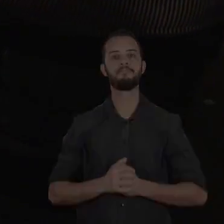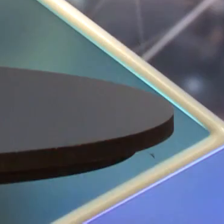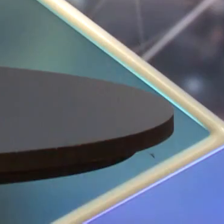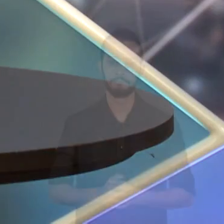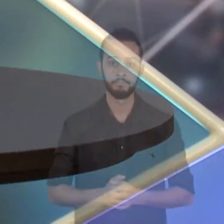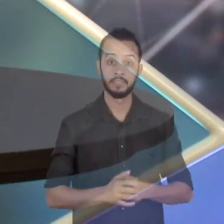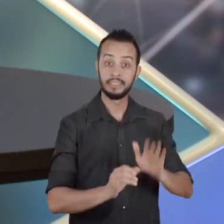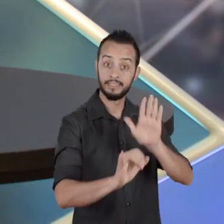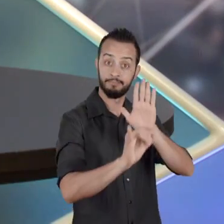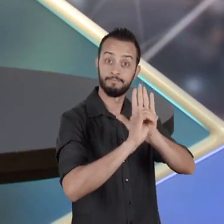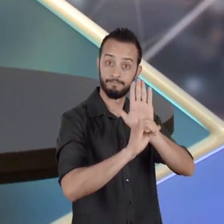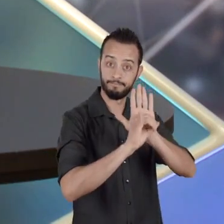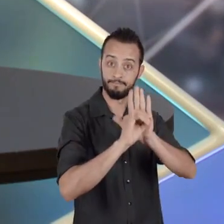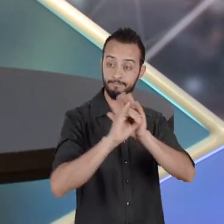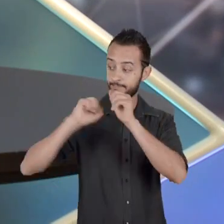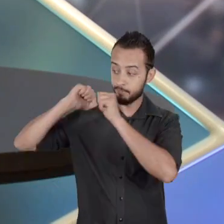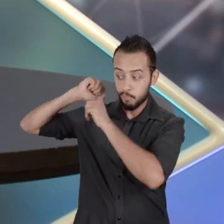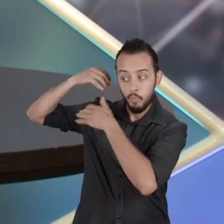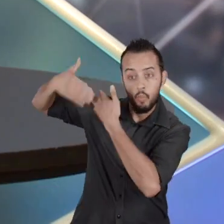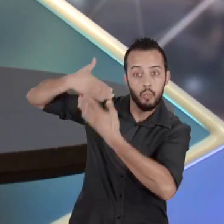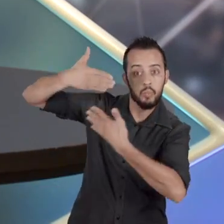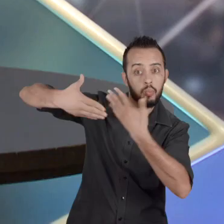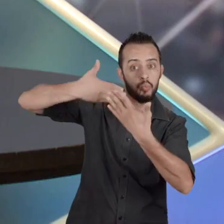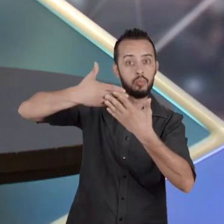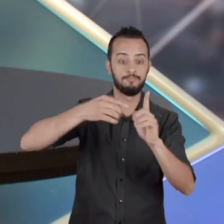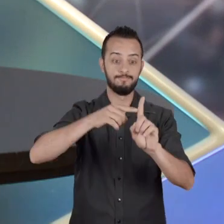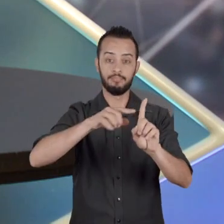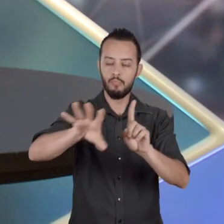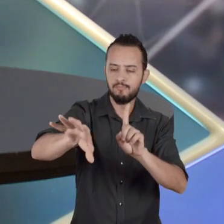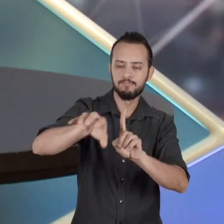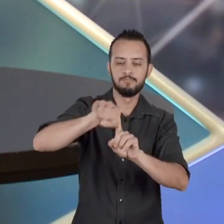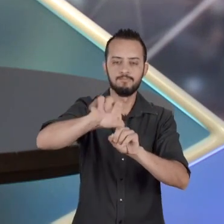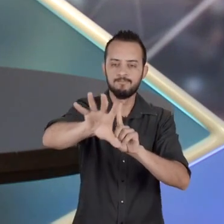O processo de construirmos identidades, de alocarmos identidades,